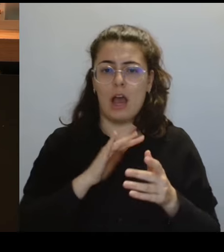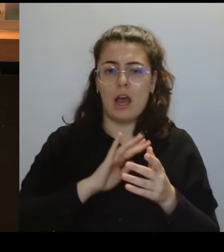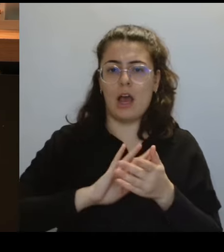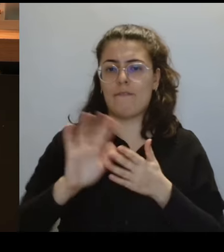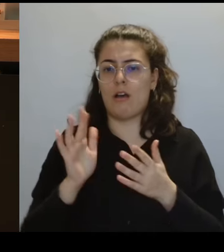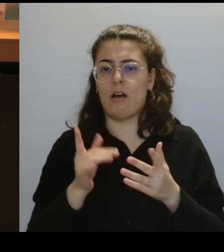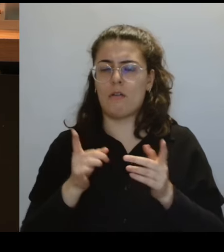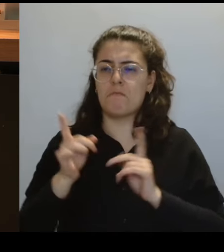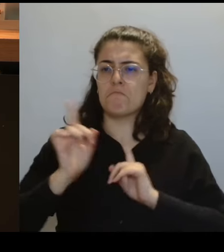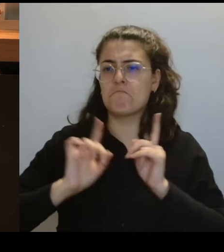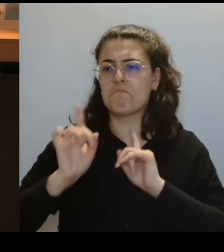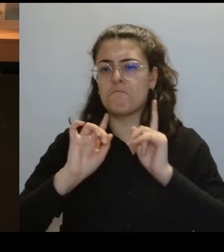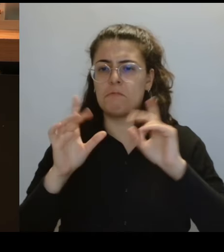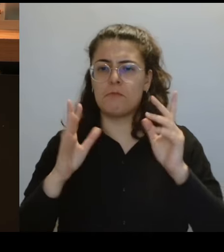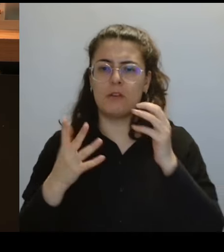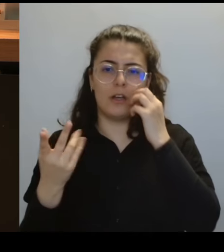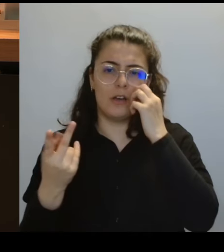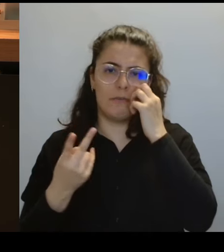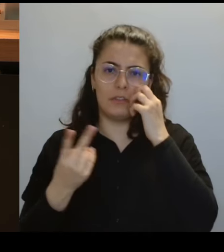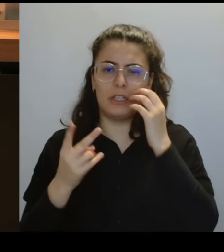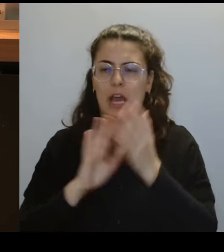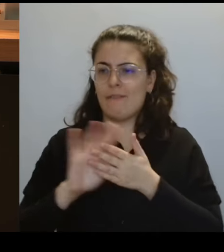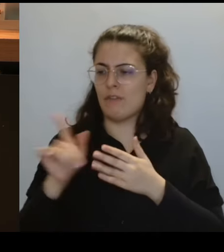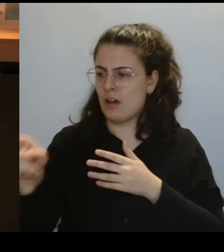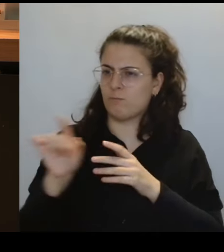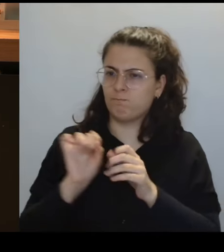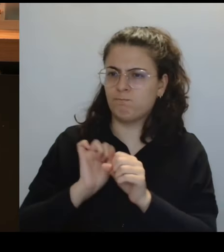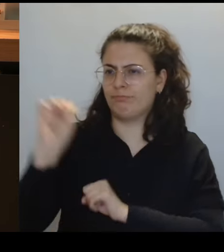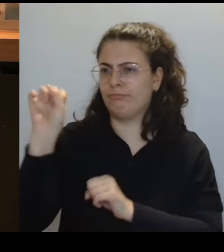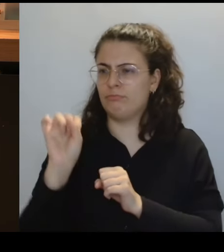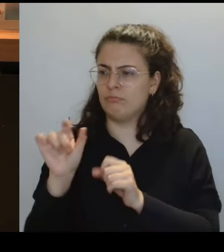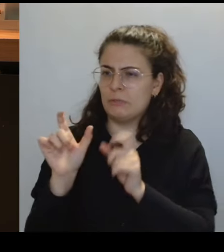vor die Nase zu stellen, sondern es geht, meine Damen und Herren, um